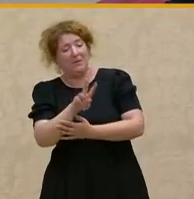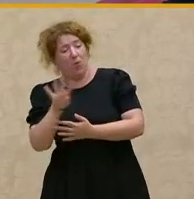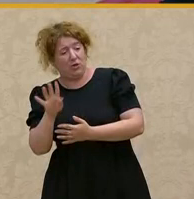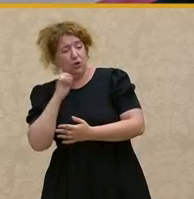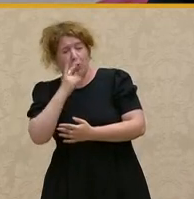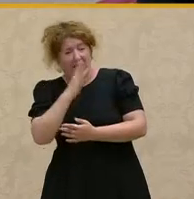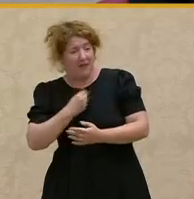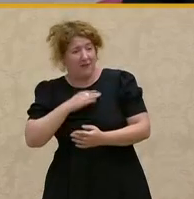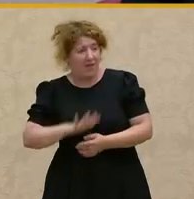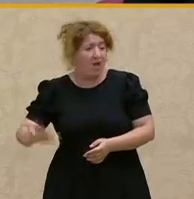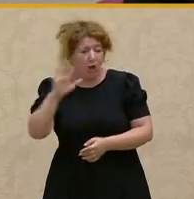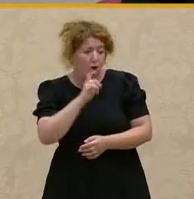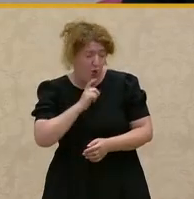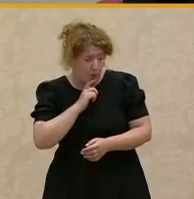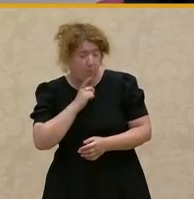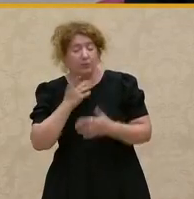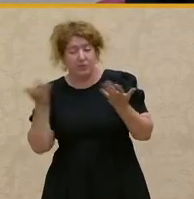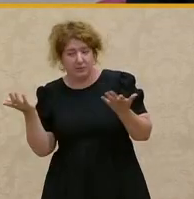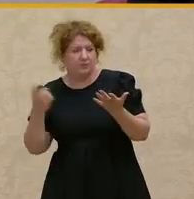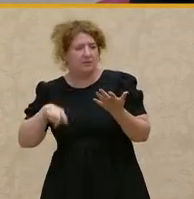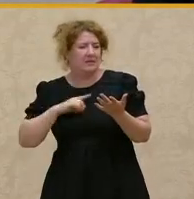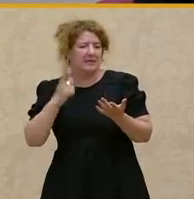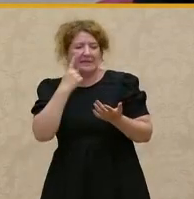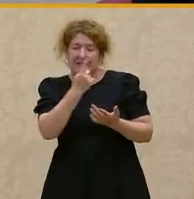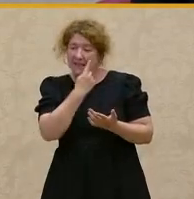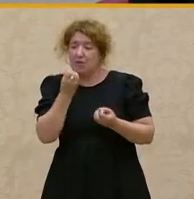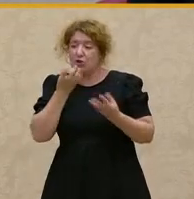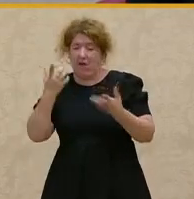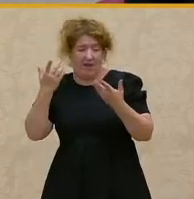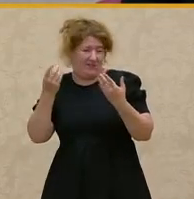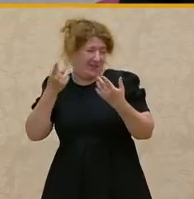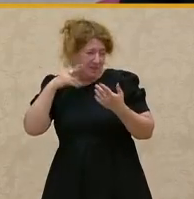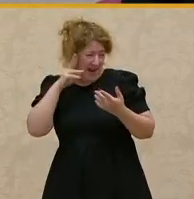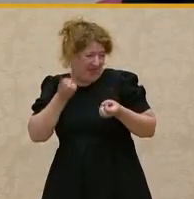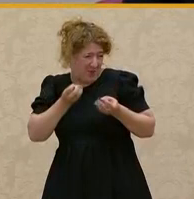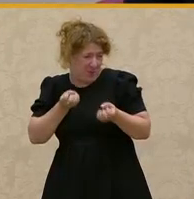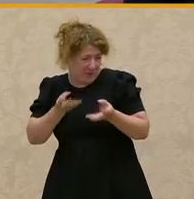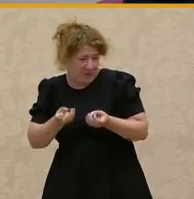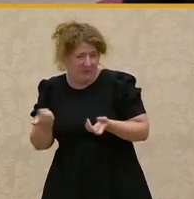España. Hoy hemos podido compartir una serie de testimonios, experiencias y perspectivas sobre la